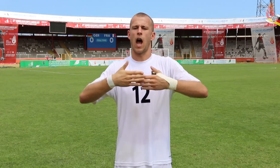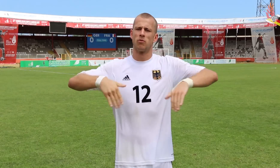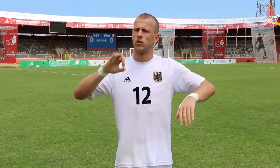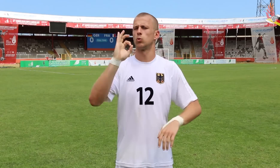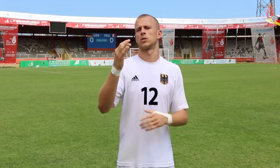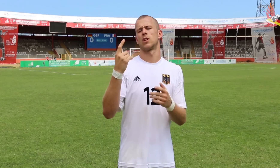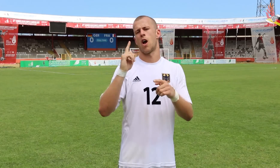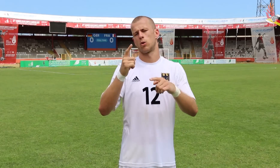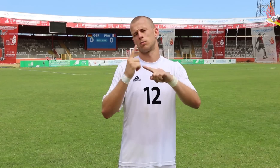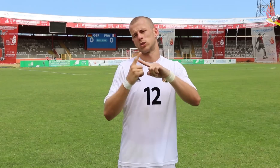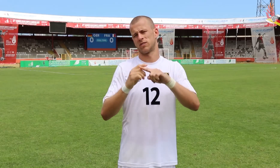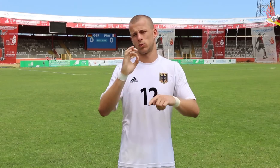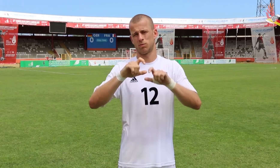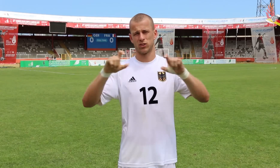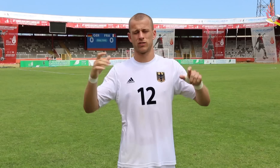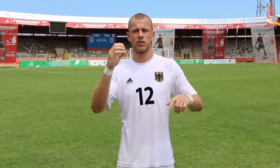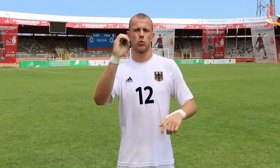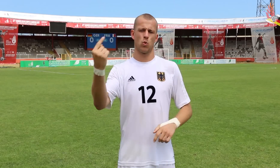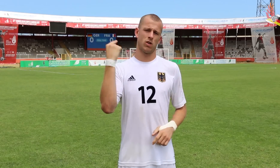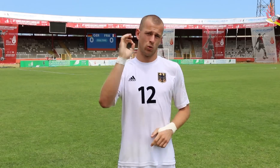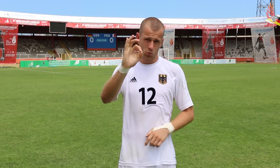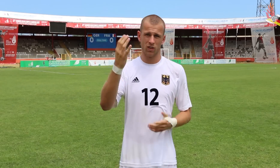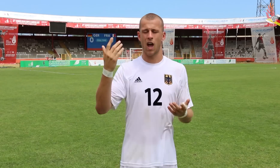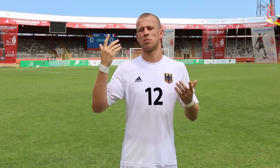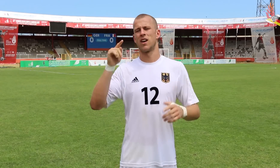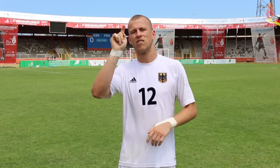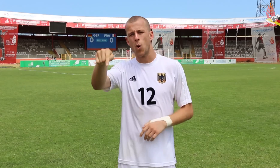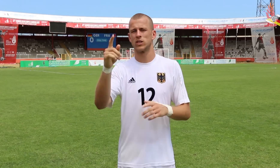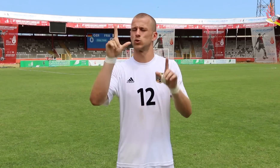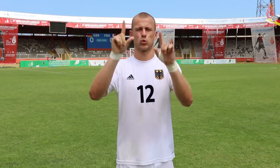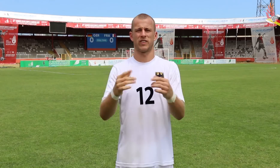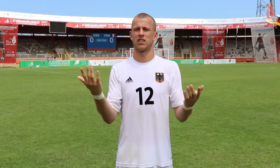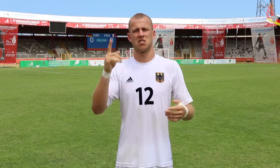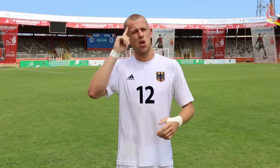Positiv ist, dass die Abwehr zusammenhielt und wir kein Gegentor kassiert haben. Aber vorne haben wir zu wenig gemacht.